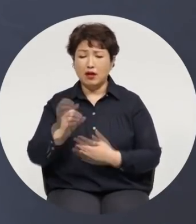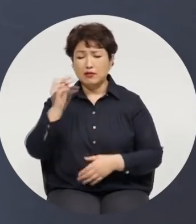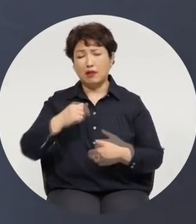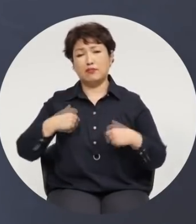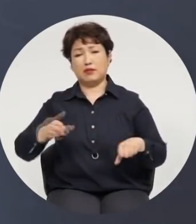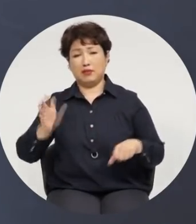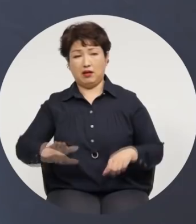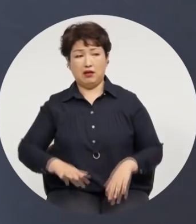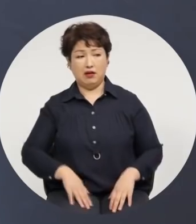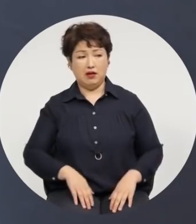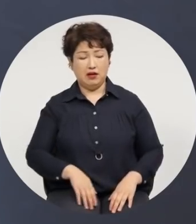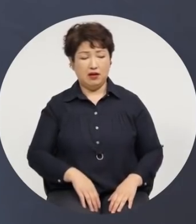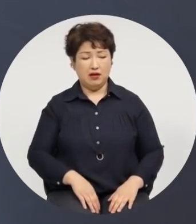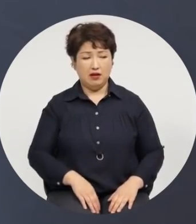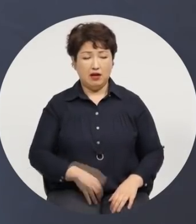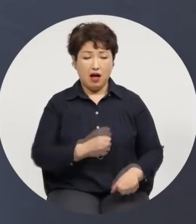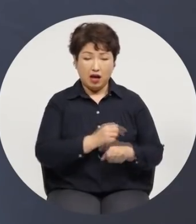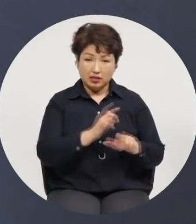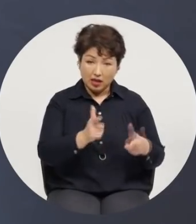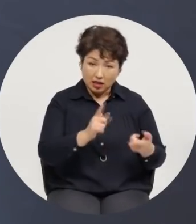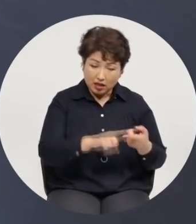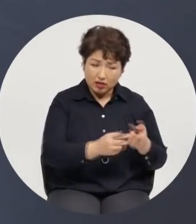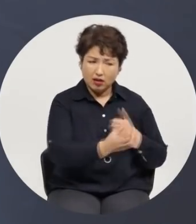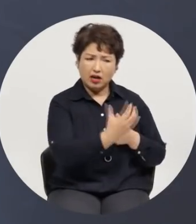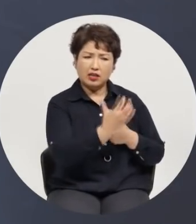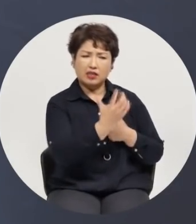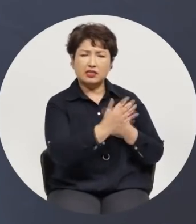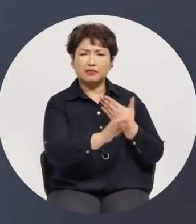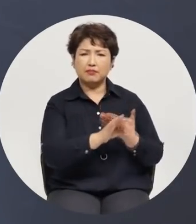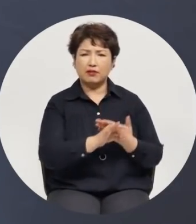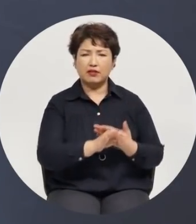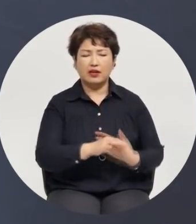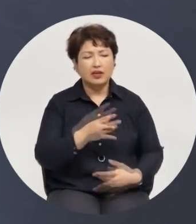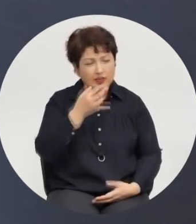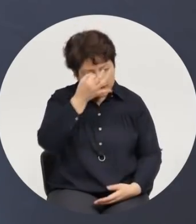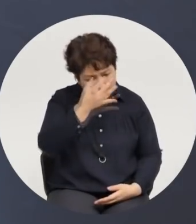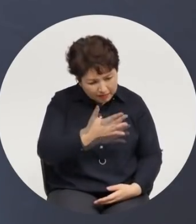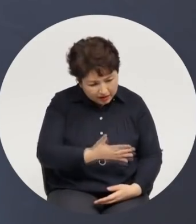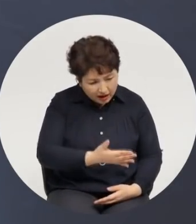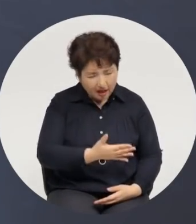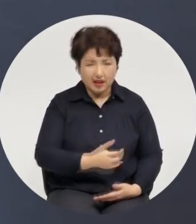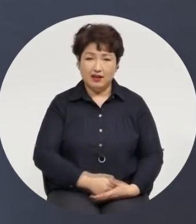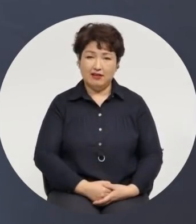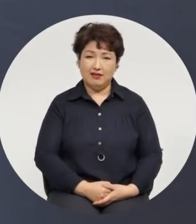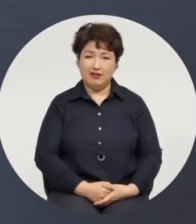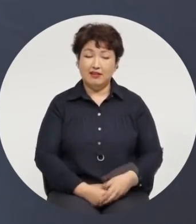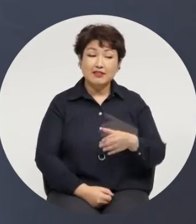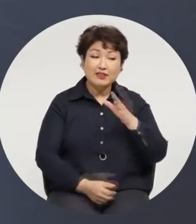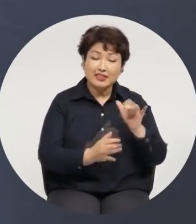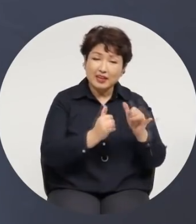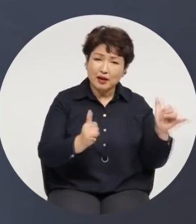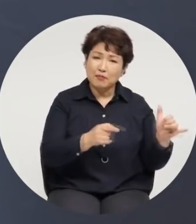"왜 안 했냐?" 이러면 "죄송합니다" 이러면 돼요 노인들은 그렇게 하고 잊어버려요